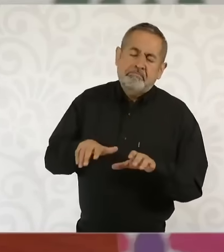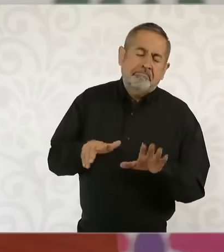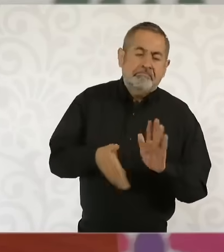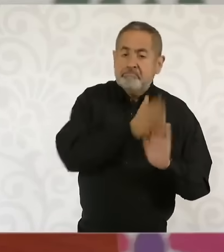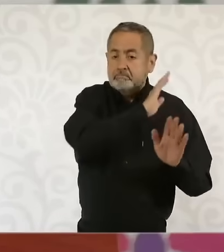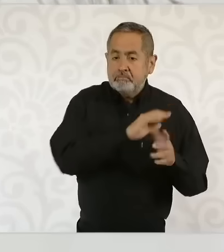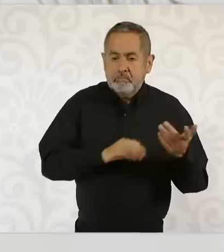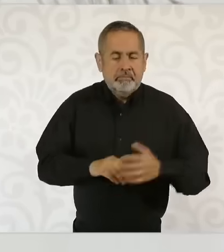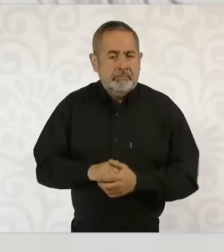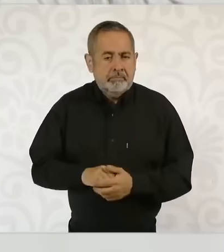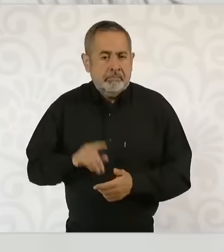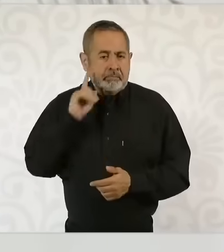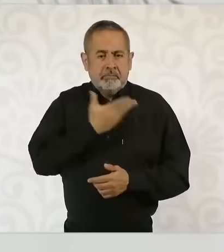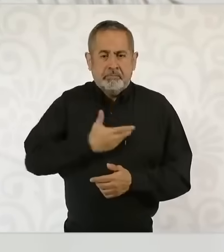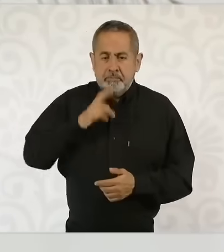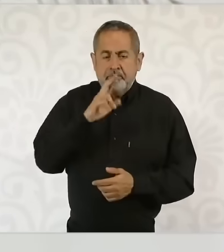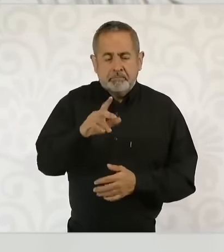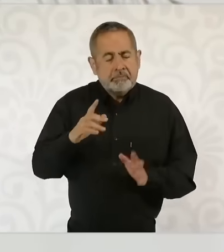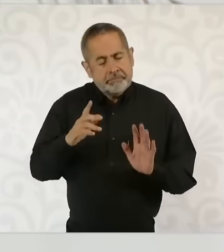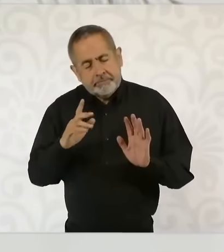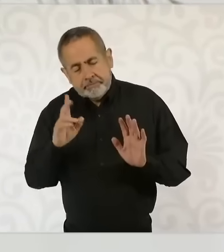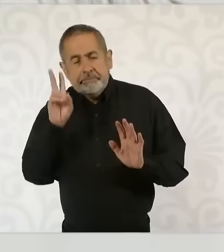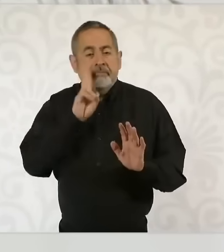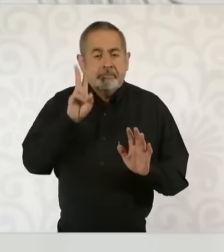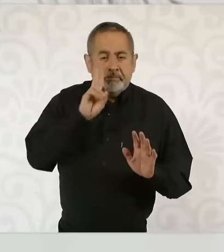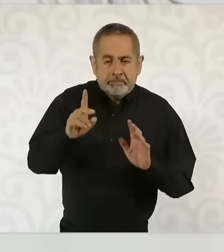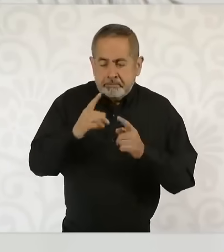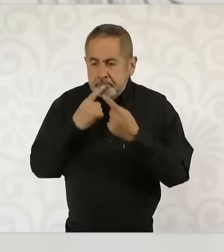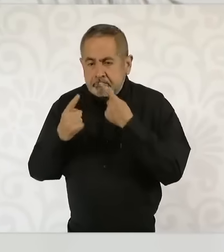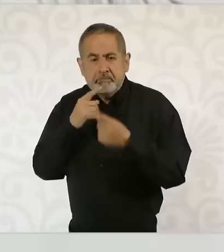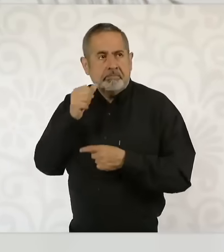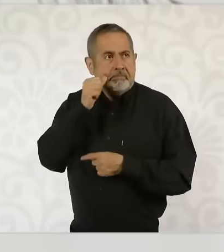todavía antier me reuní con antes de ayer con Secretaría de Energía,